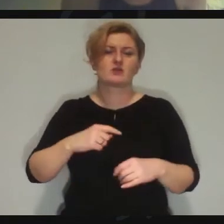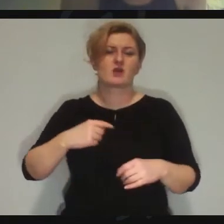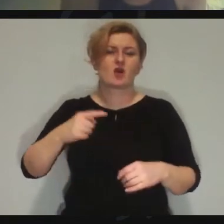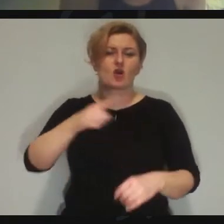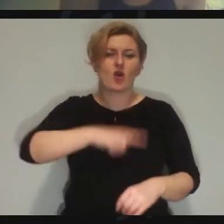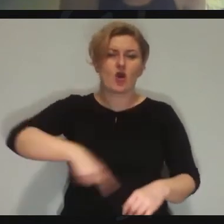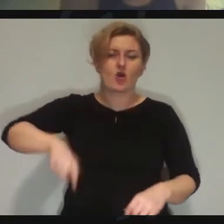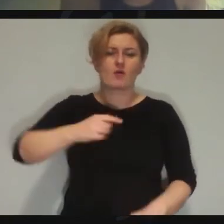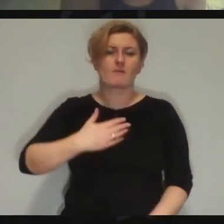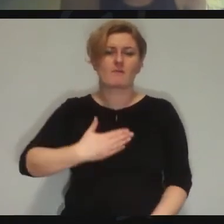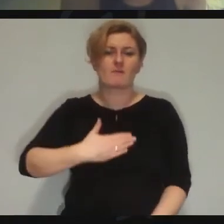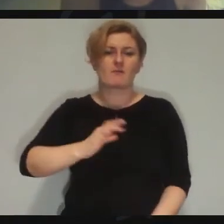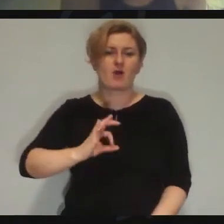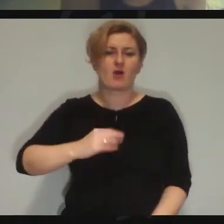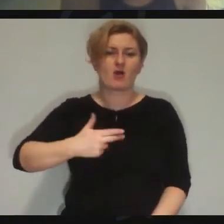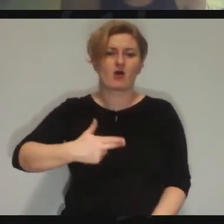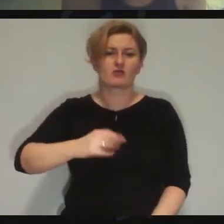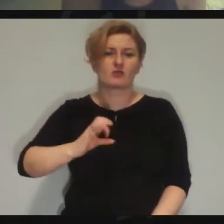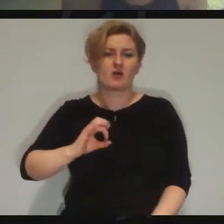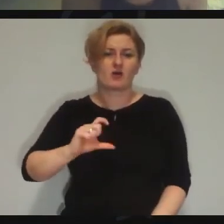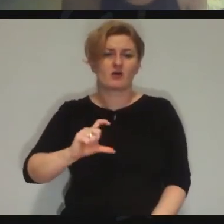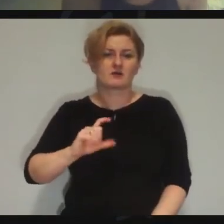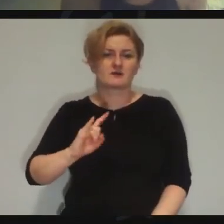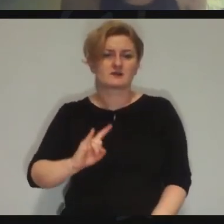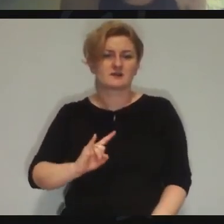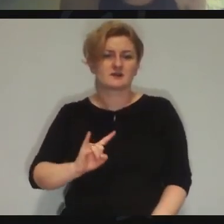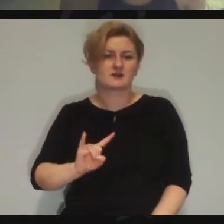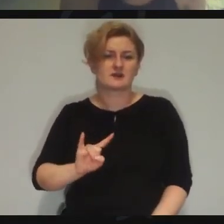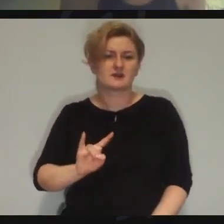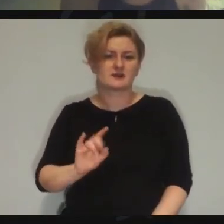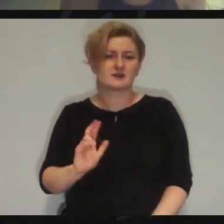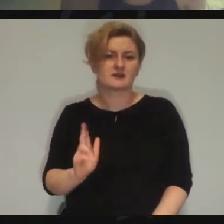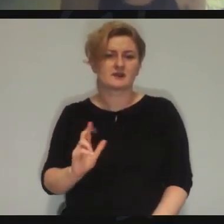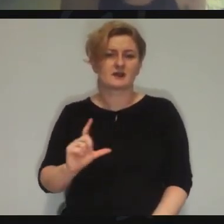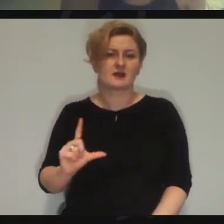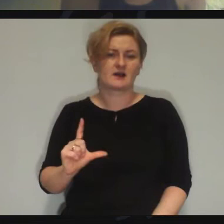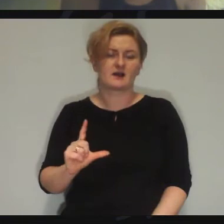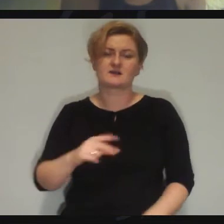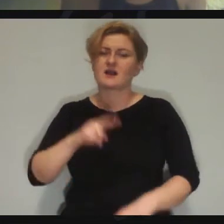Stawiamy na konkretne działanie.